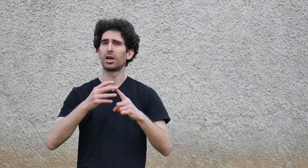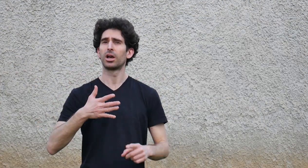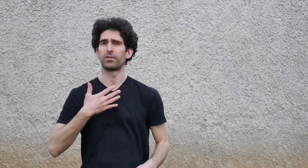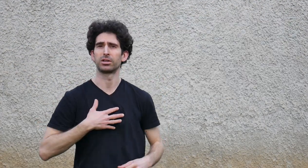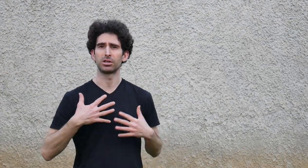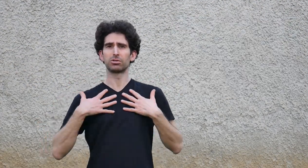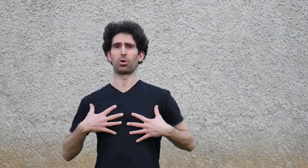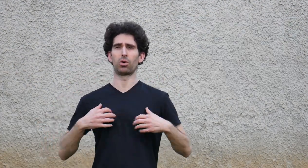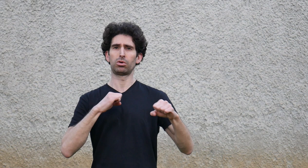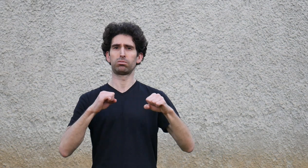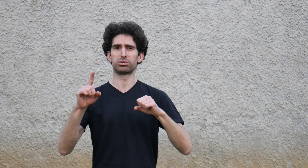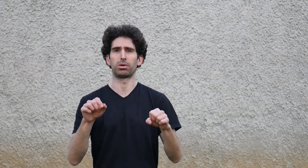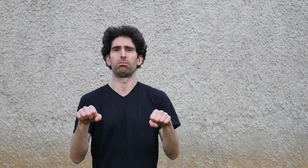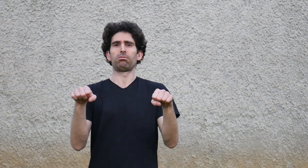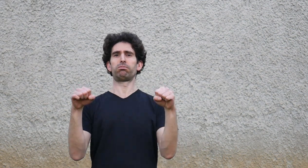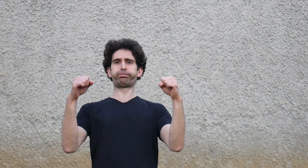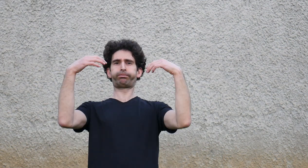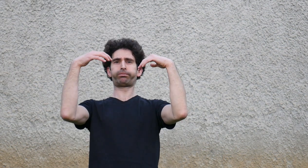évitent ainsi de bouger leur corps